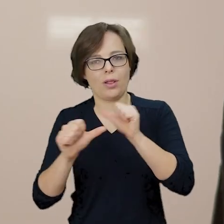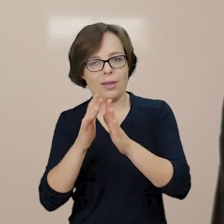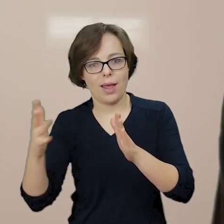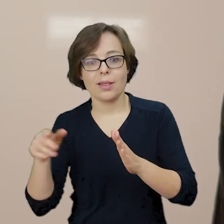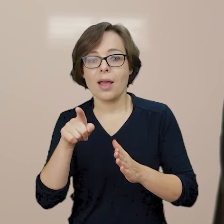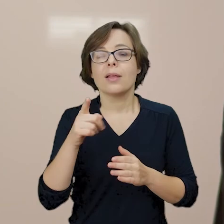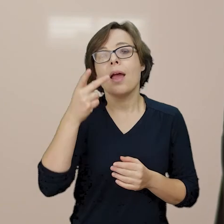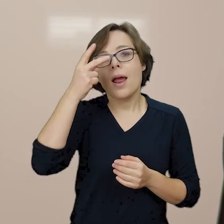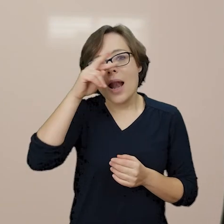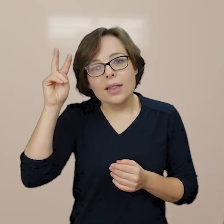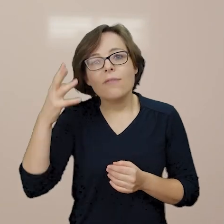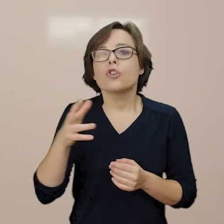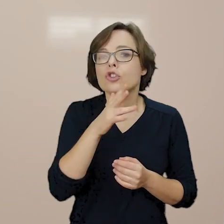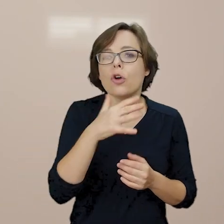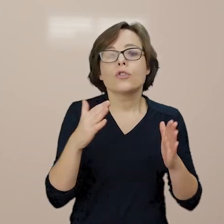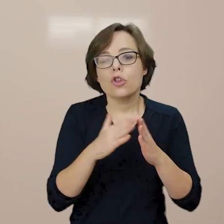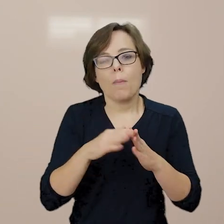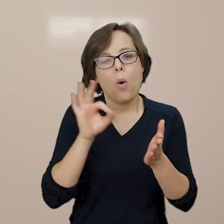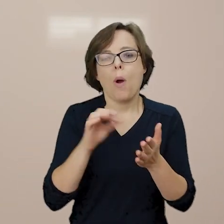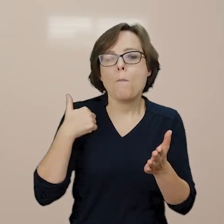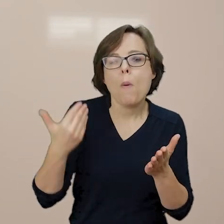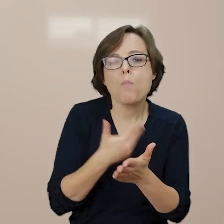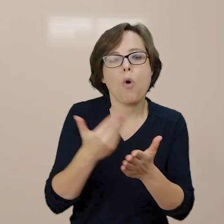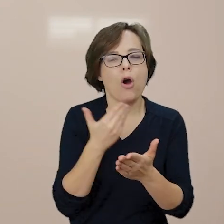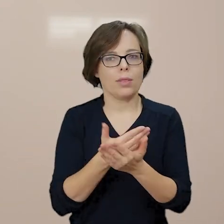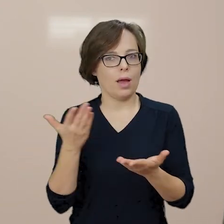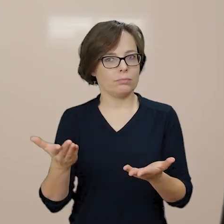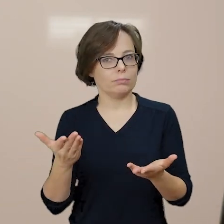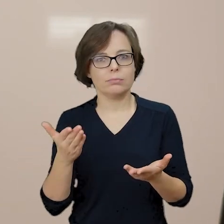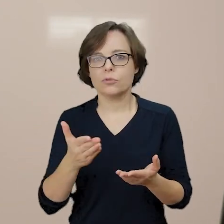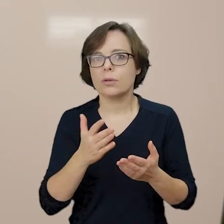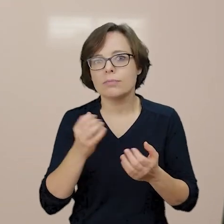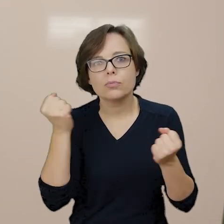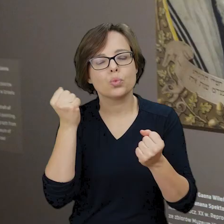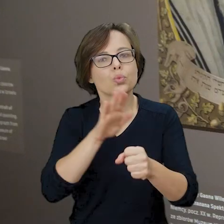pojawiła się moda na dekorowanie domów wizerunkami wielkich rabinów i uczonych.